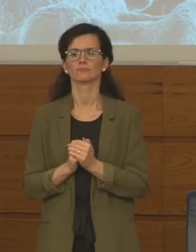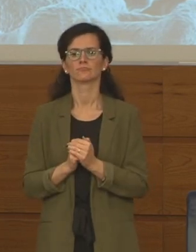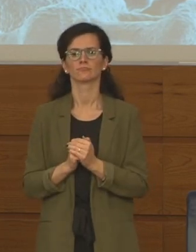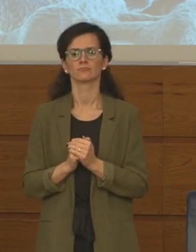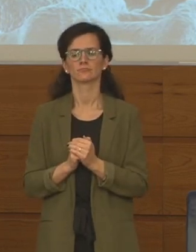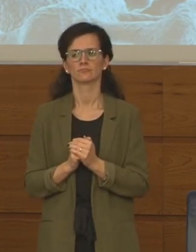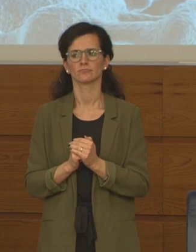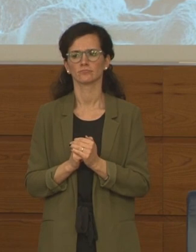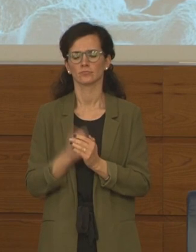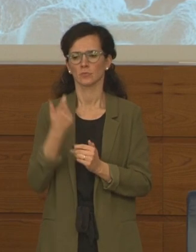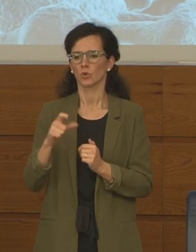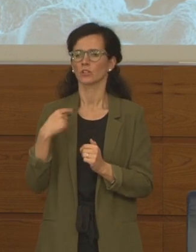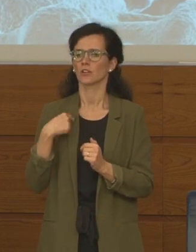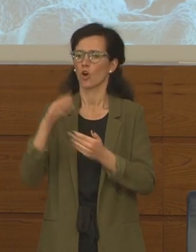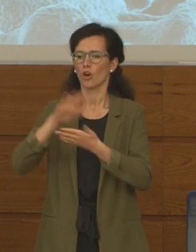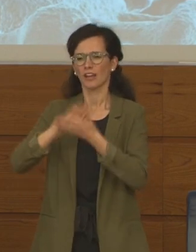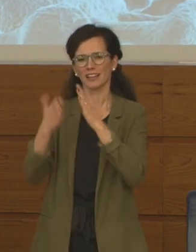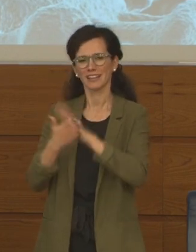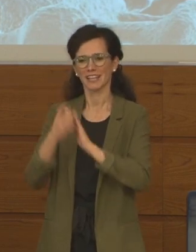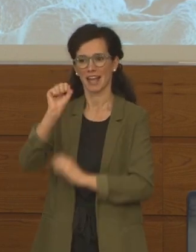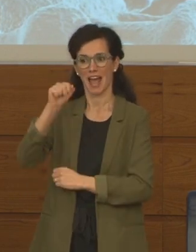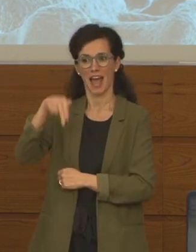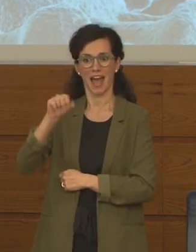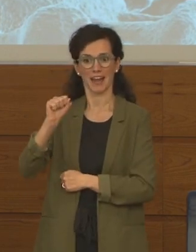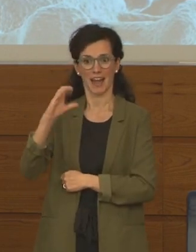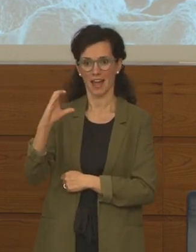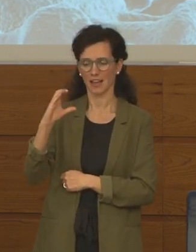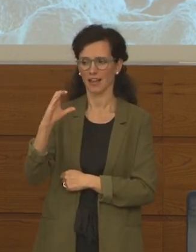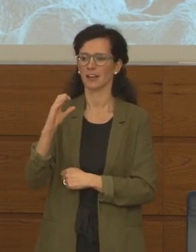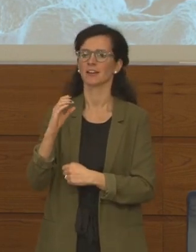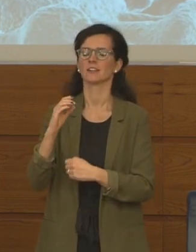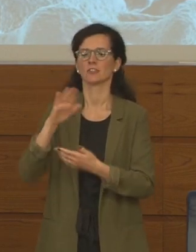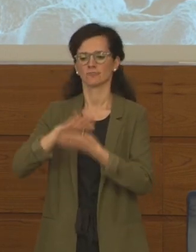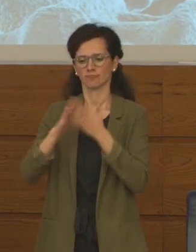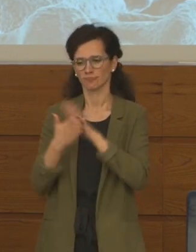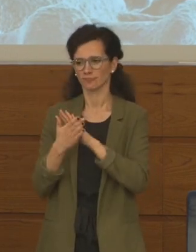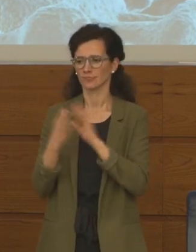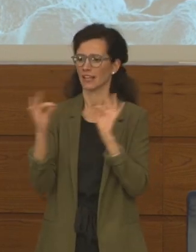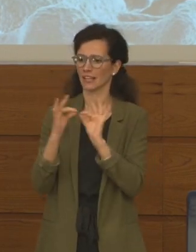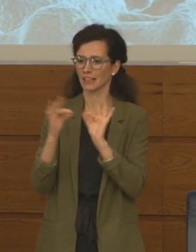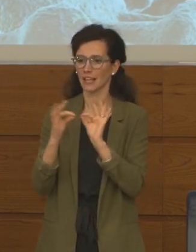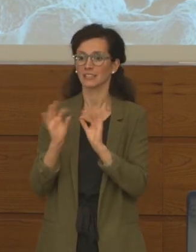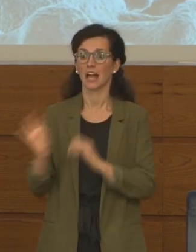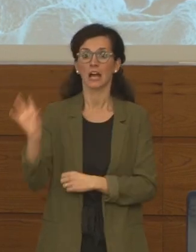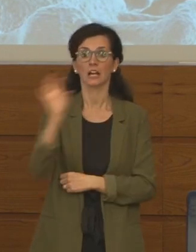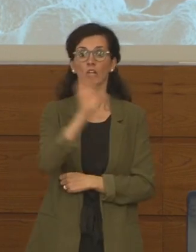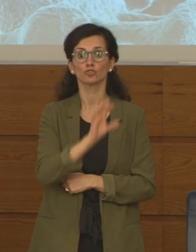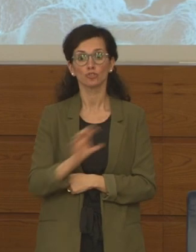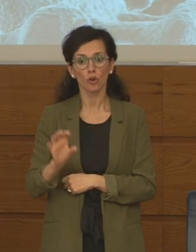l'intesa dell'Anac sta per avere l'intesa delle regioni, consentirà di